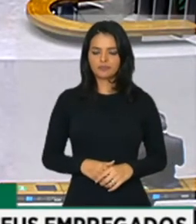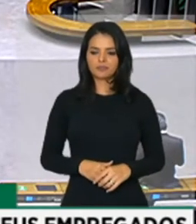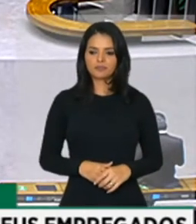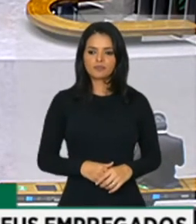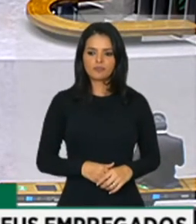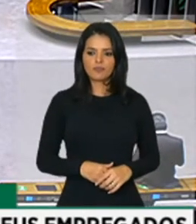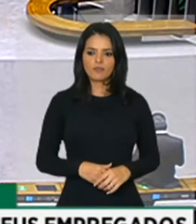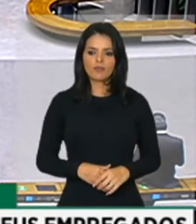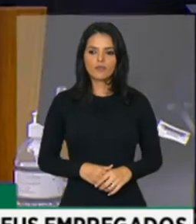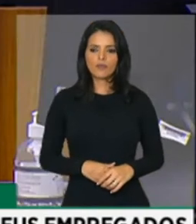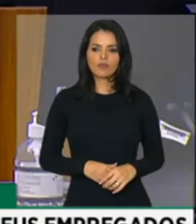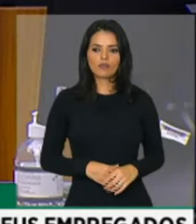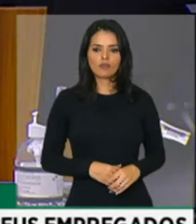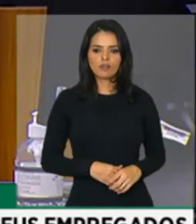[PRESIDENTE]: COMO